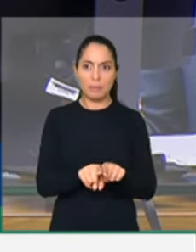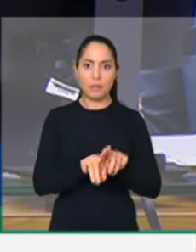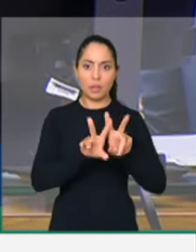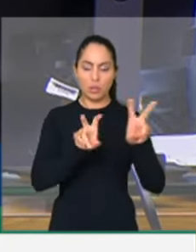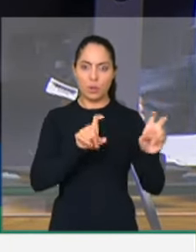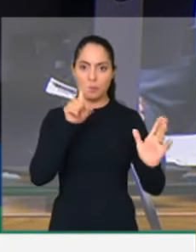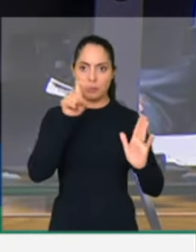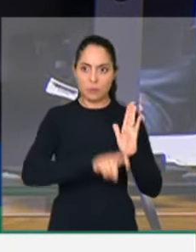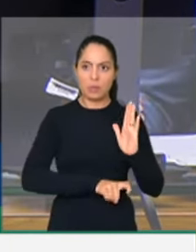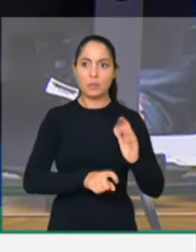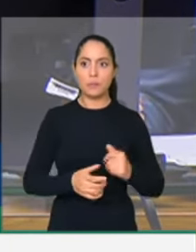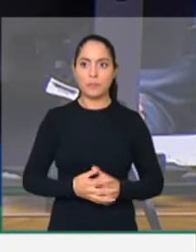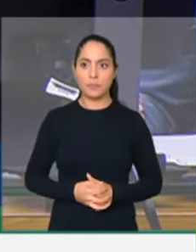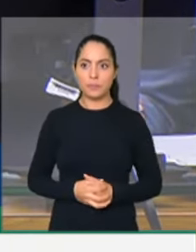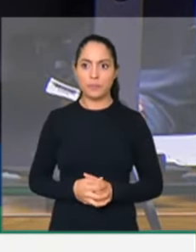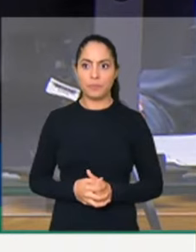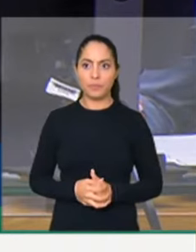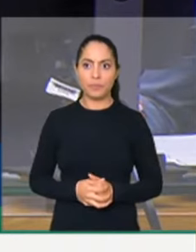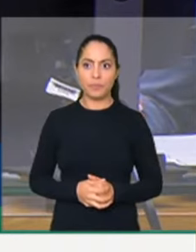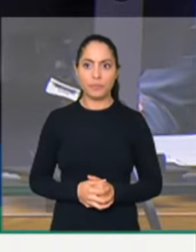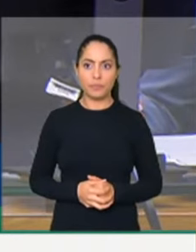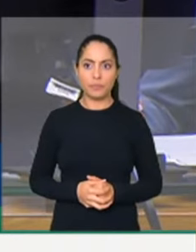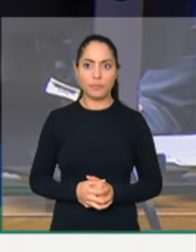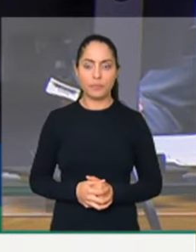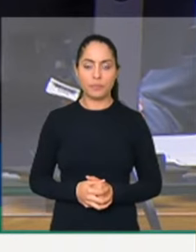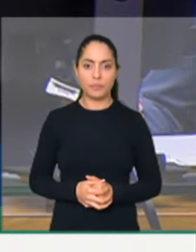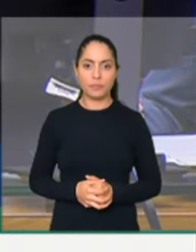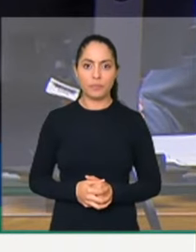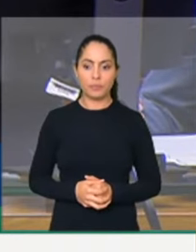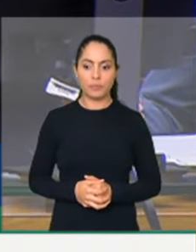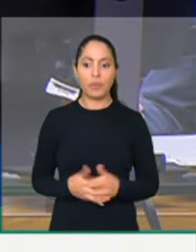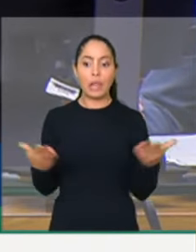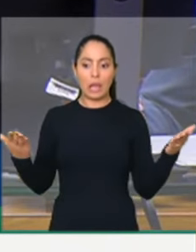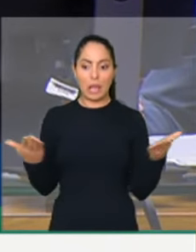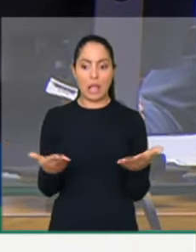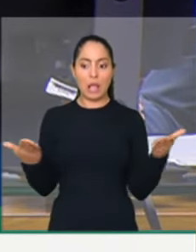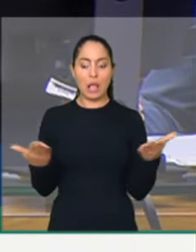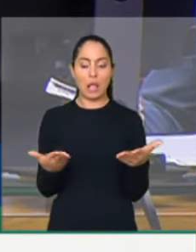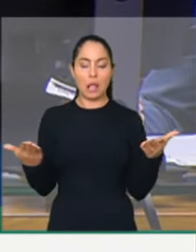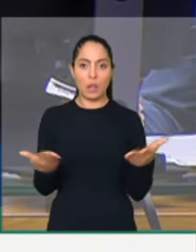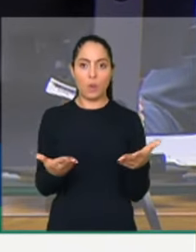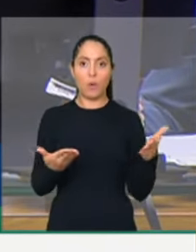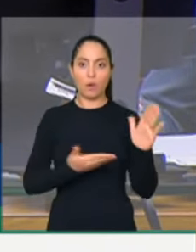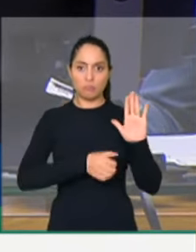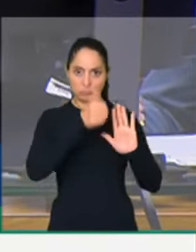CIDADANIA. PARA... OFERECER PARECER AO PROJETO PELAS E TRIBUTAÇÃO... DE COMISSÃ O, CONSTITUIÇÃO JUSTIÇA E